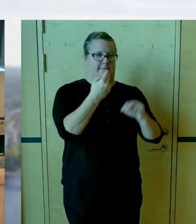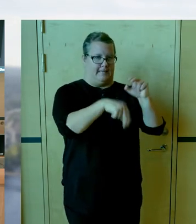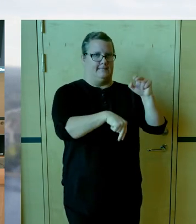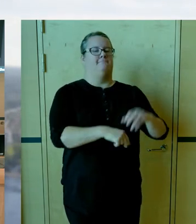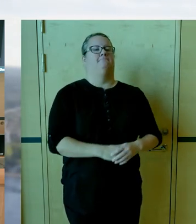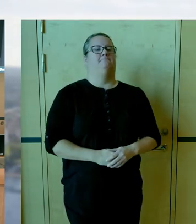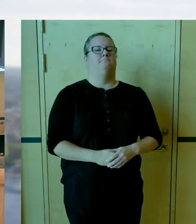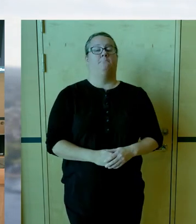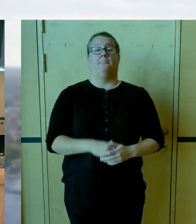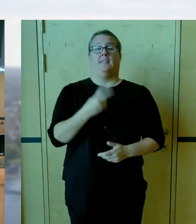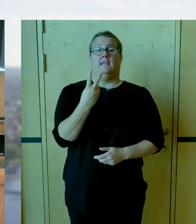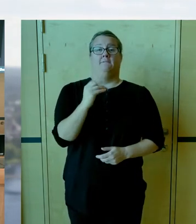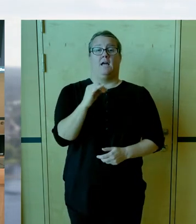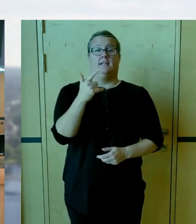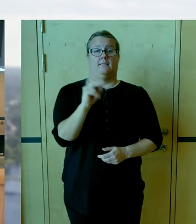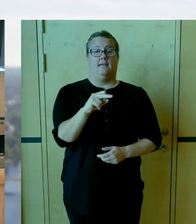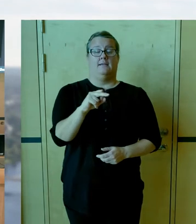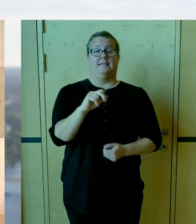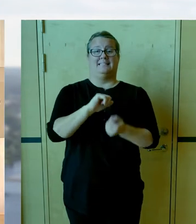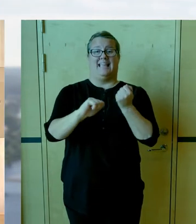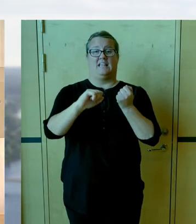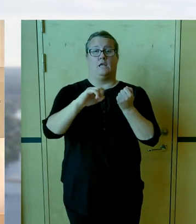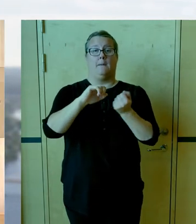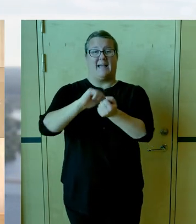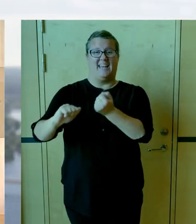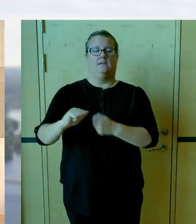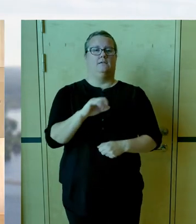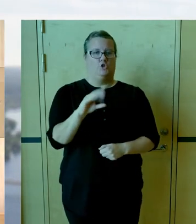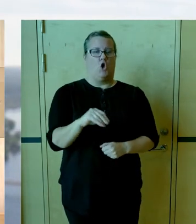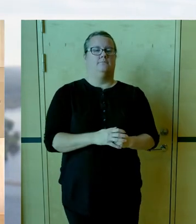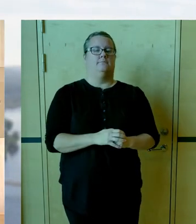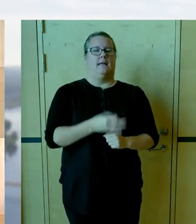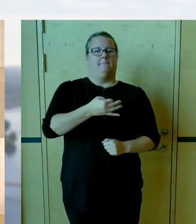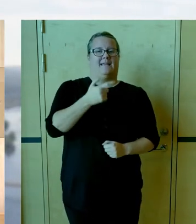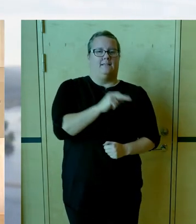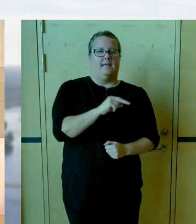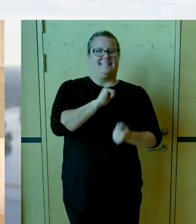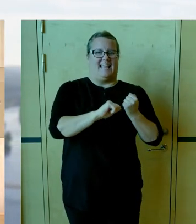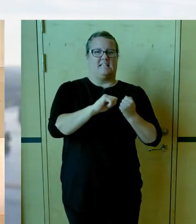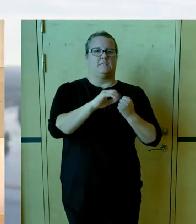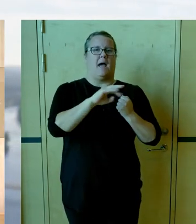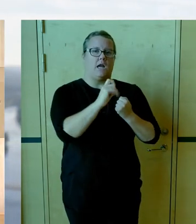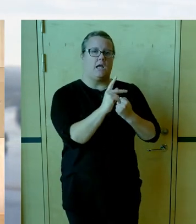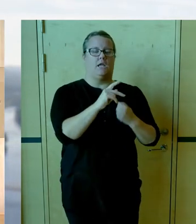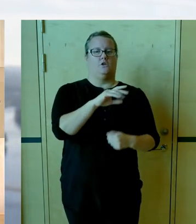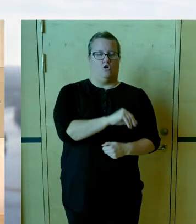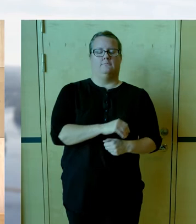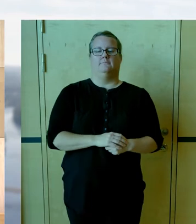Walter Stenberg Ja Peter stensmar Ja Linda Strandberg